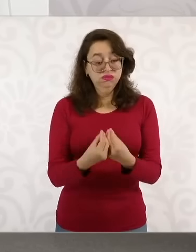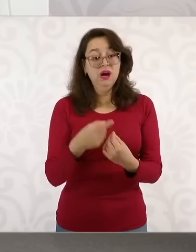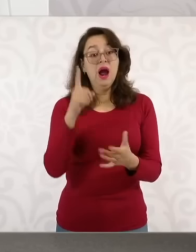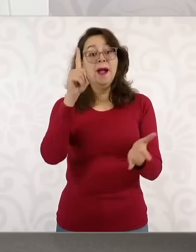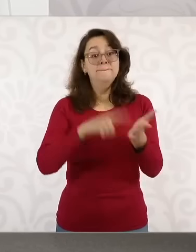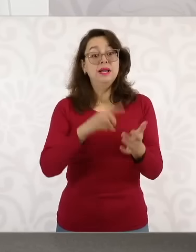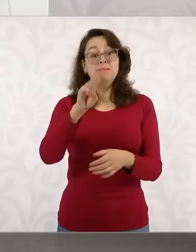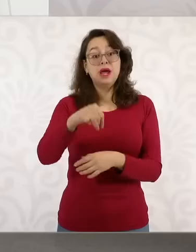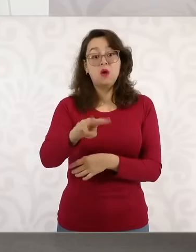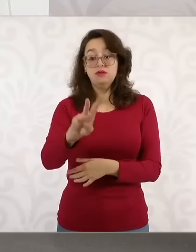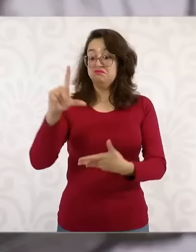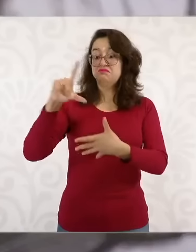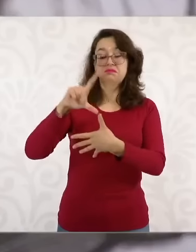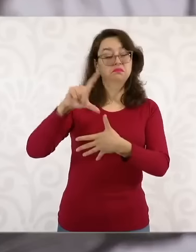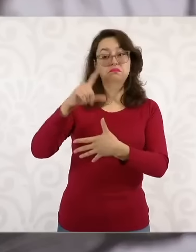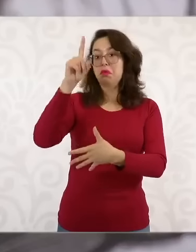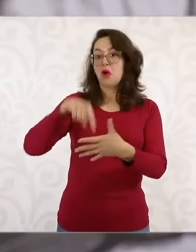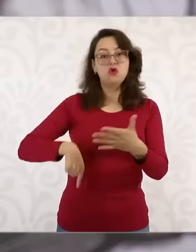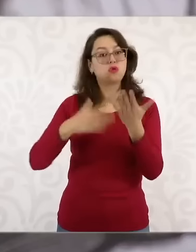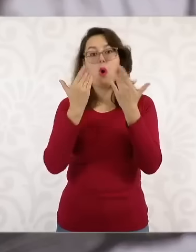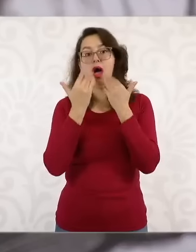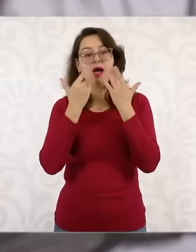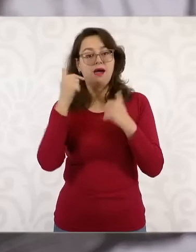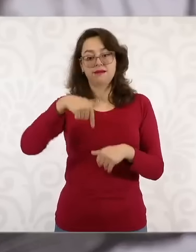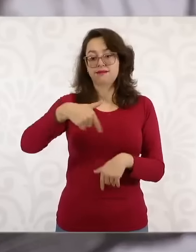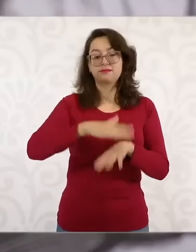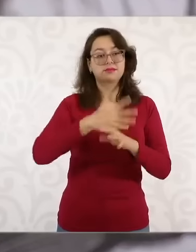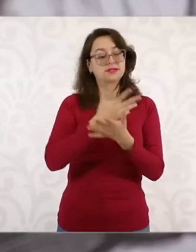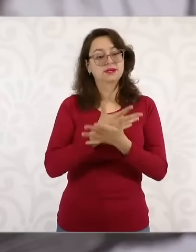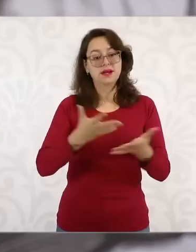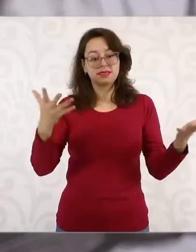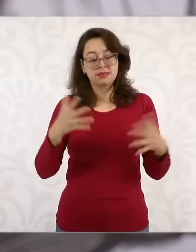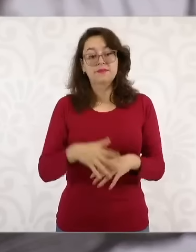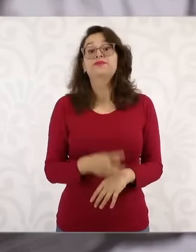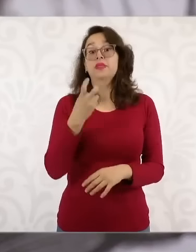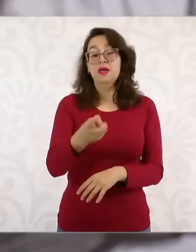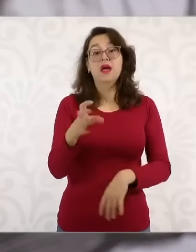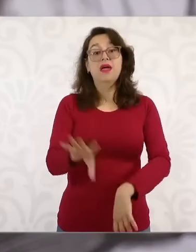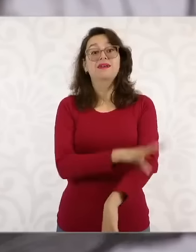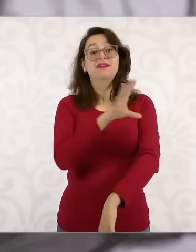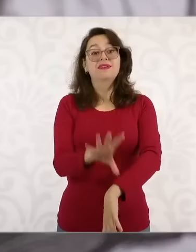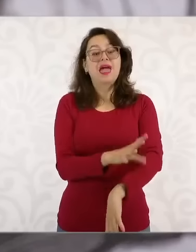MW. Este complejo generará suficiente energía eléctrica limpia para iluminar toda una ciudad